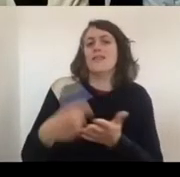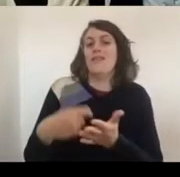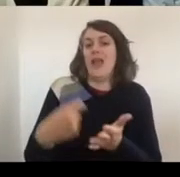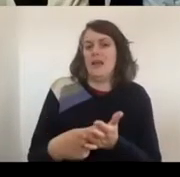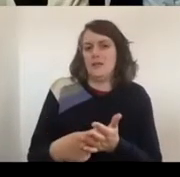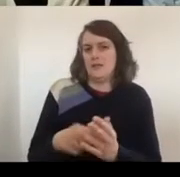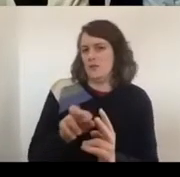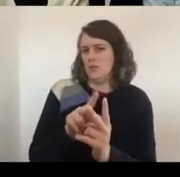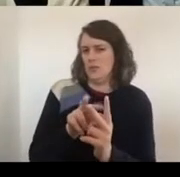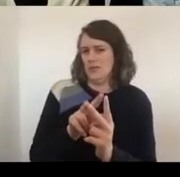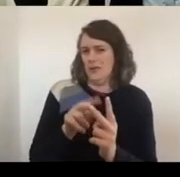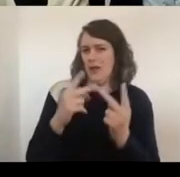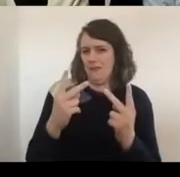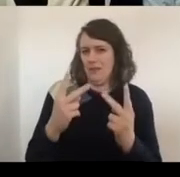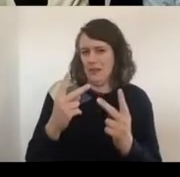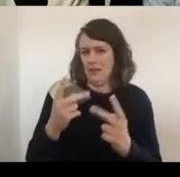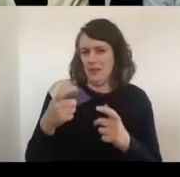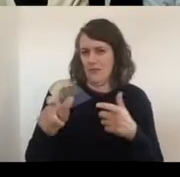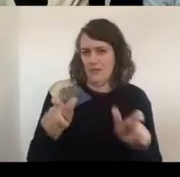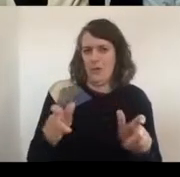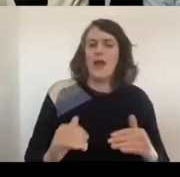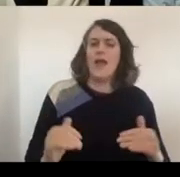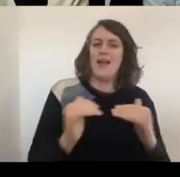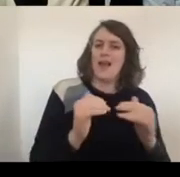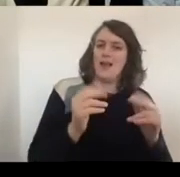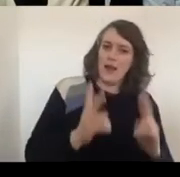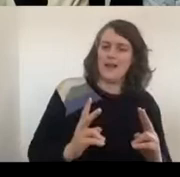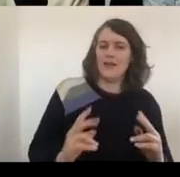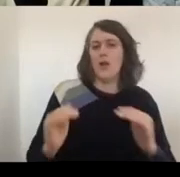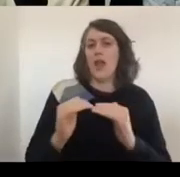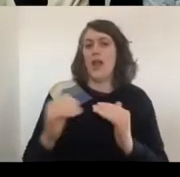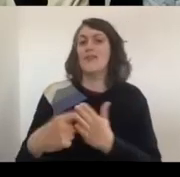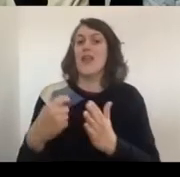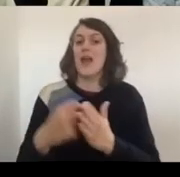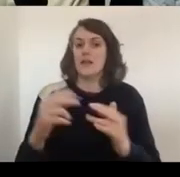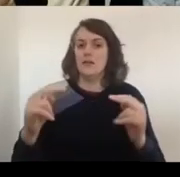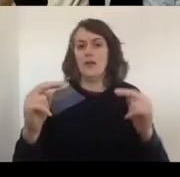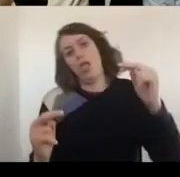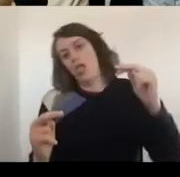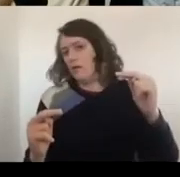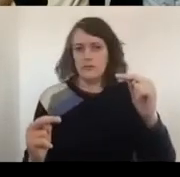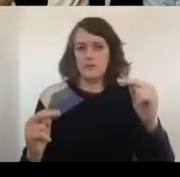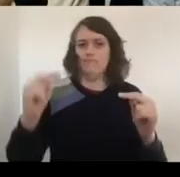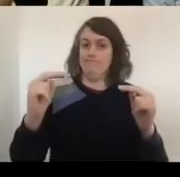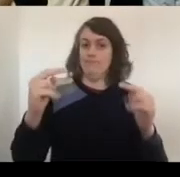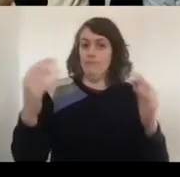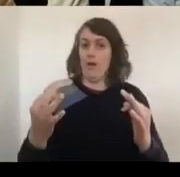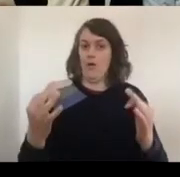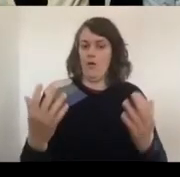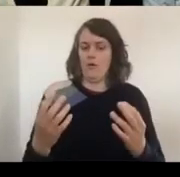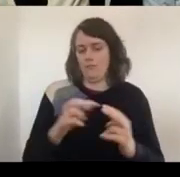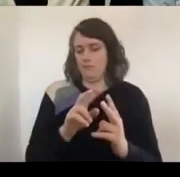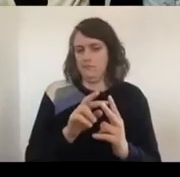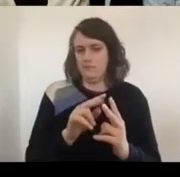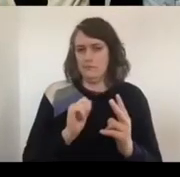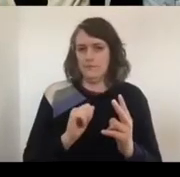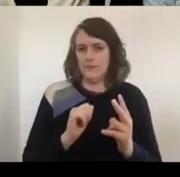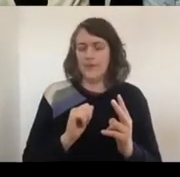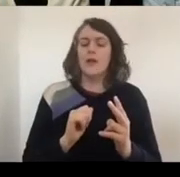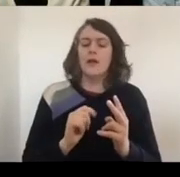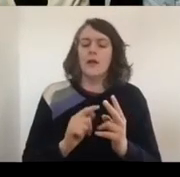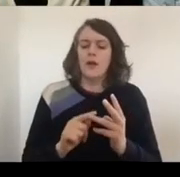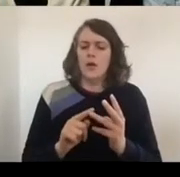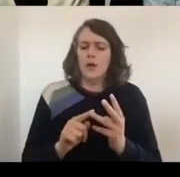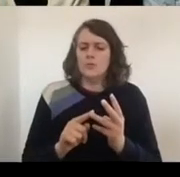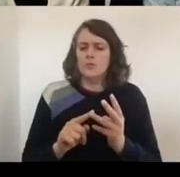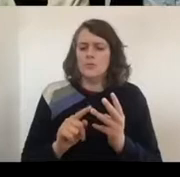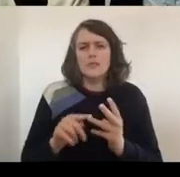Begriffe für uns. Und wir machen in dem dritten Schritt, in dieser kleinen Fortbildungsarbeit